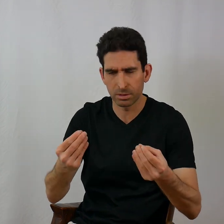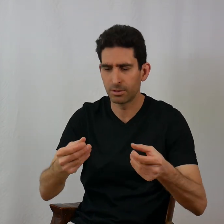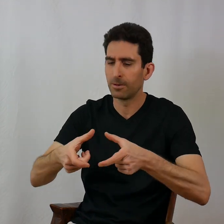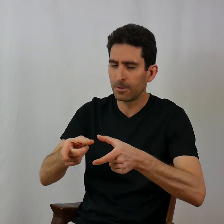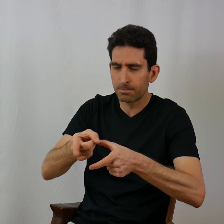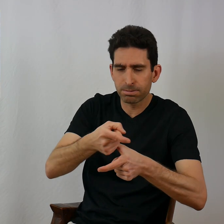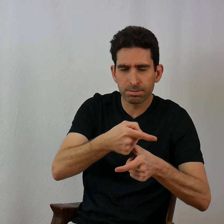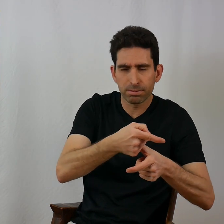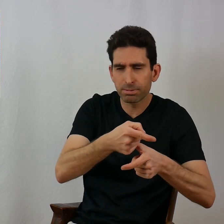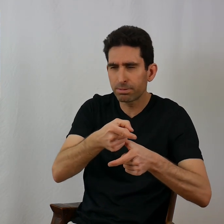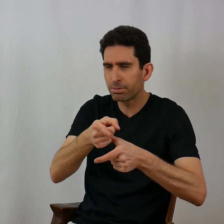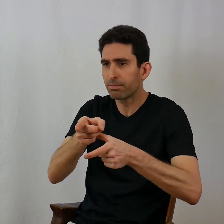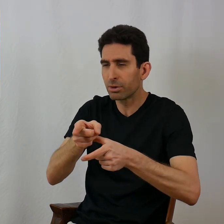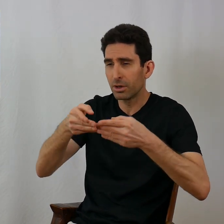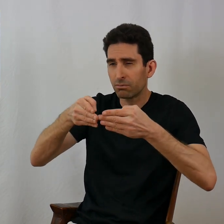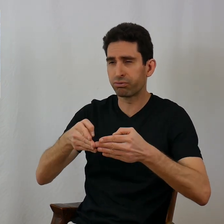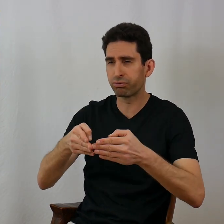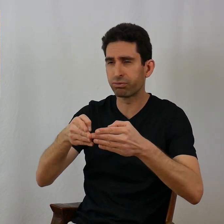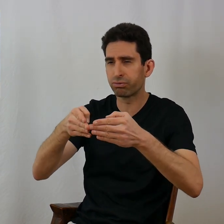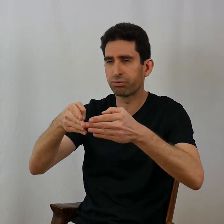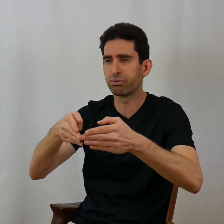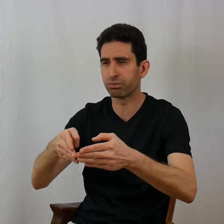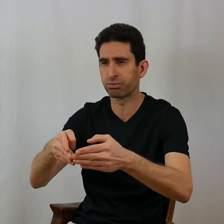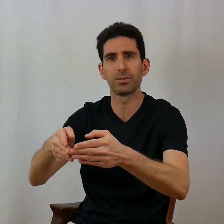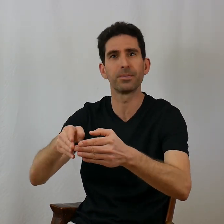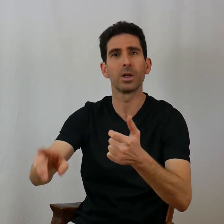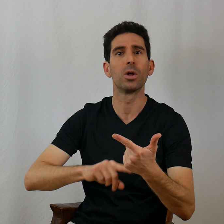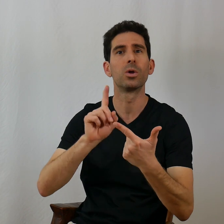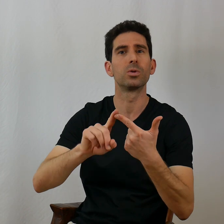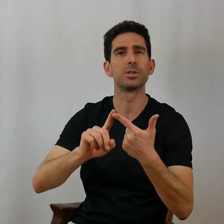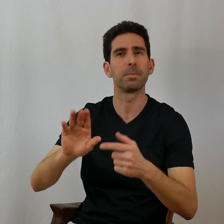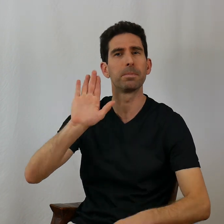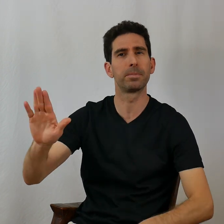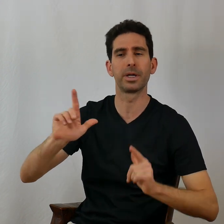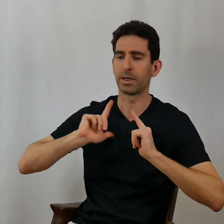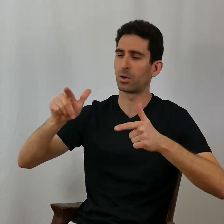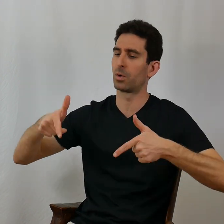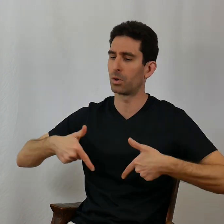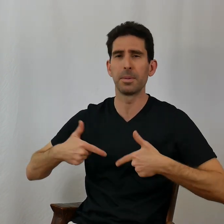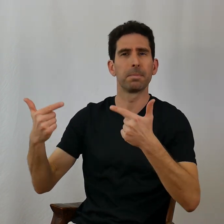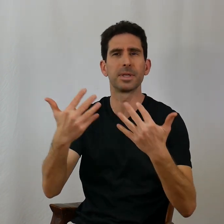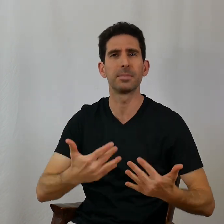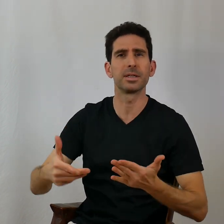Ils se servent alors d'un compas pour se diriger. Le deuxième est celui de l'école, en mathématiques.